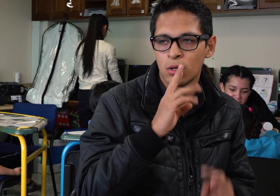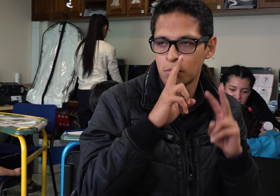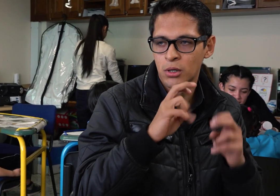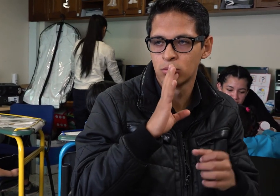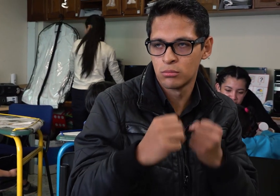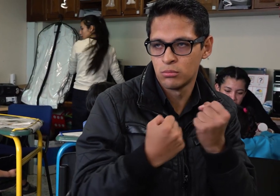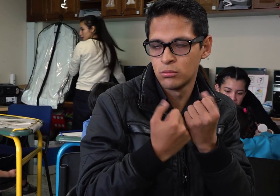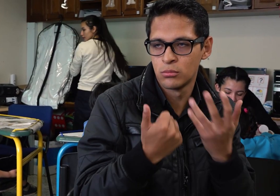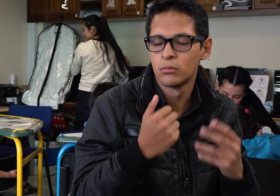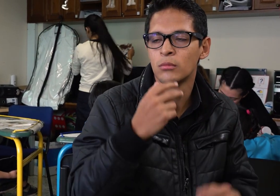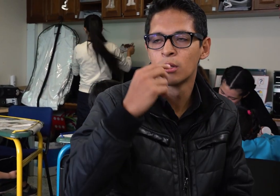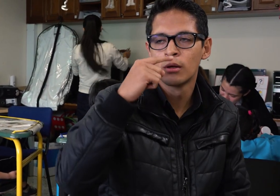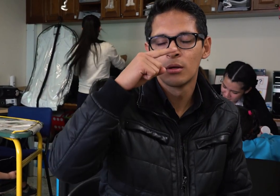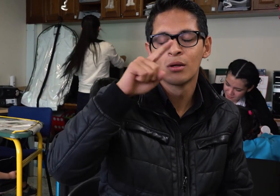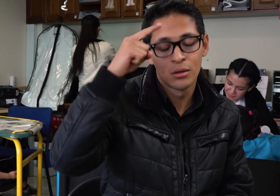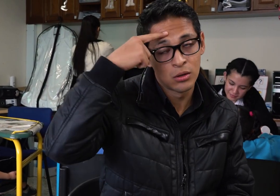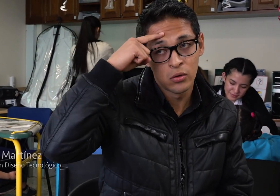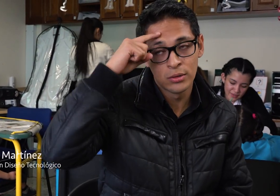>Carlos Martínez: El profesor que para mi